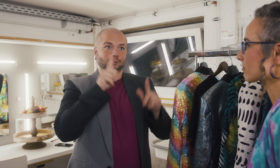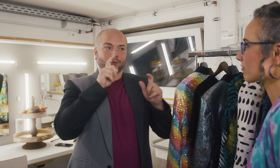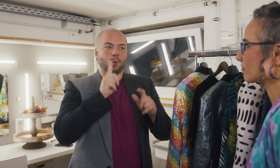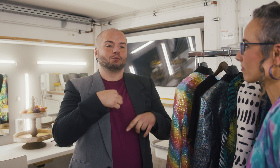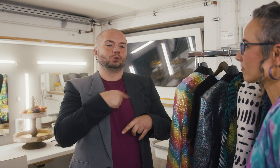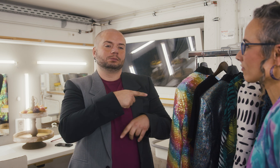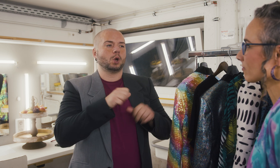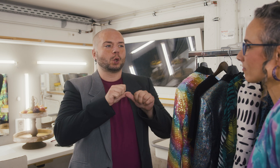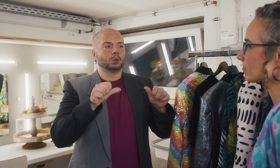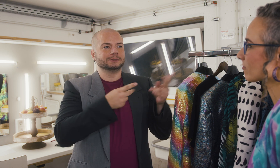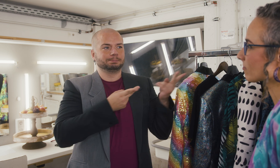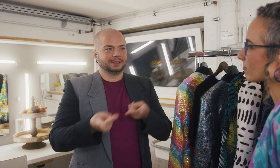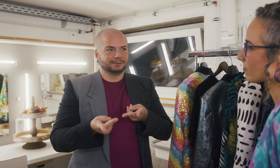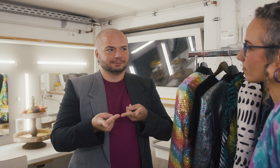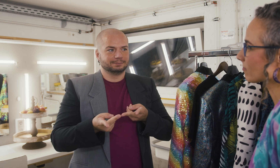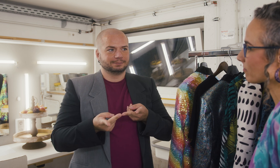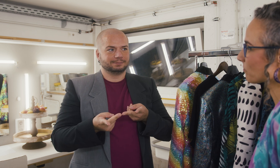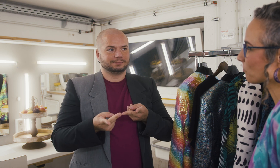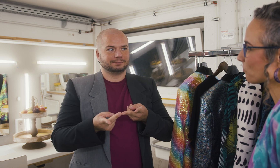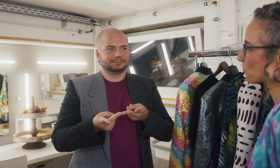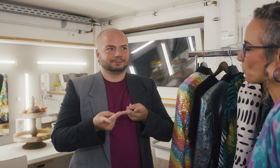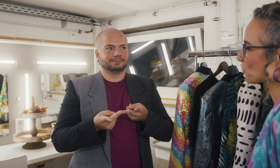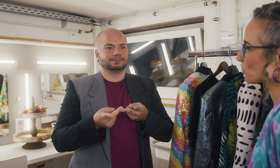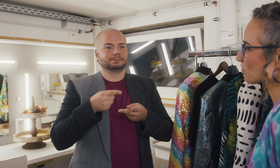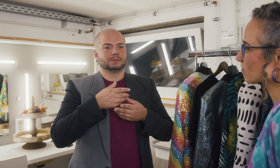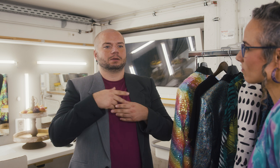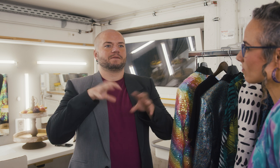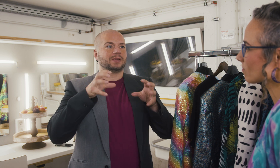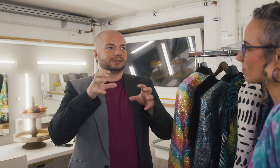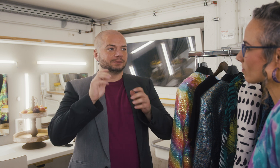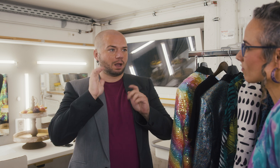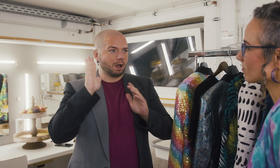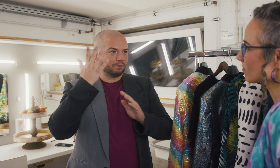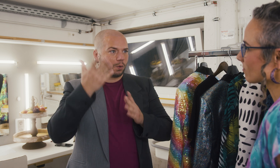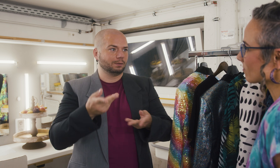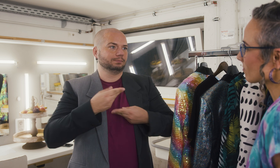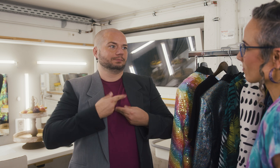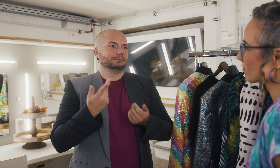Die High Heels sind zum Glücksbringer für mich geworden. Die haben mir den Erfolg im Fernsehen gebracht.